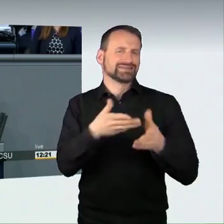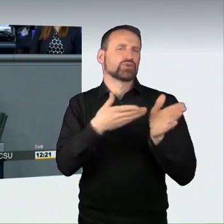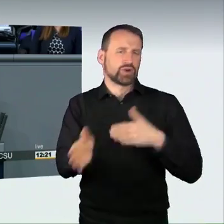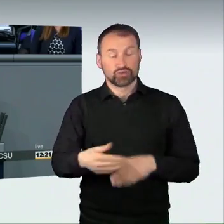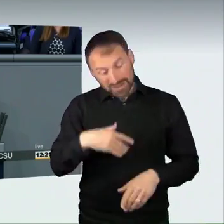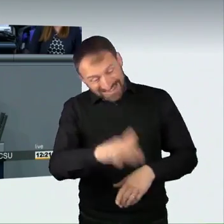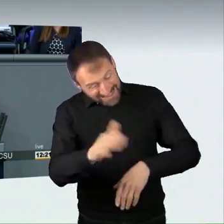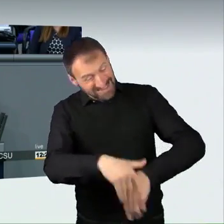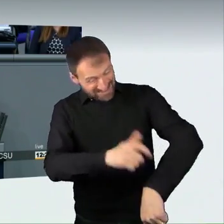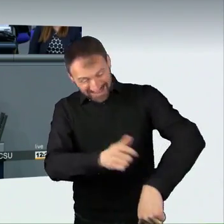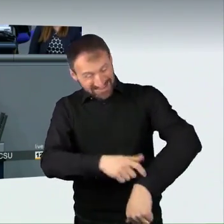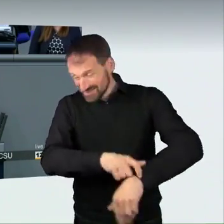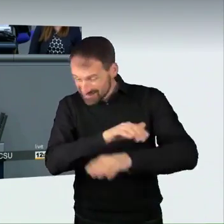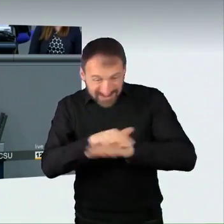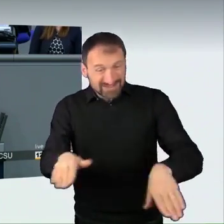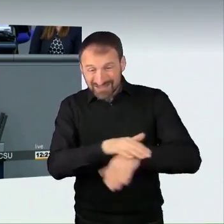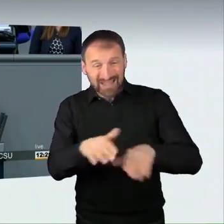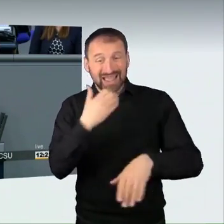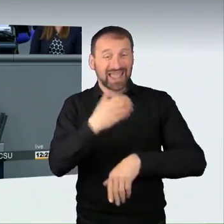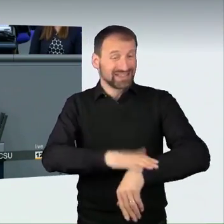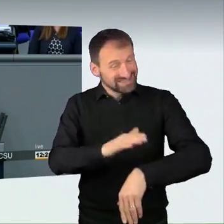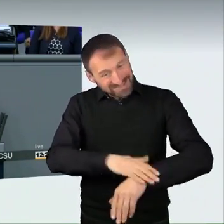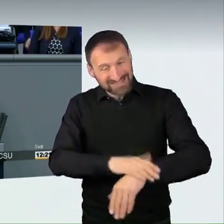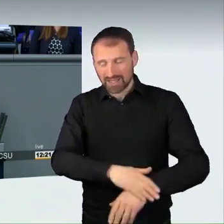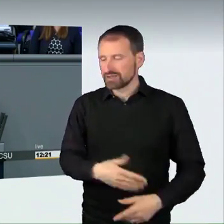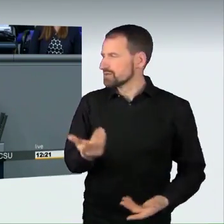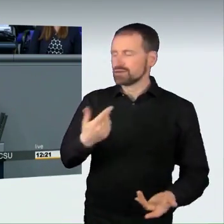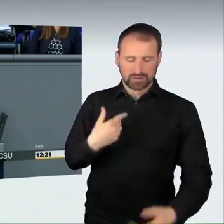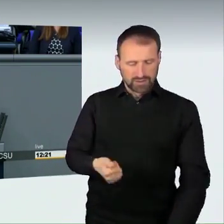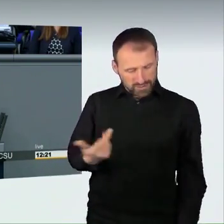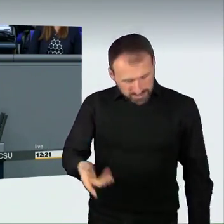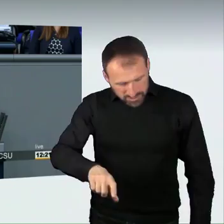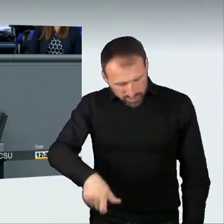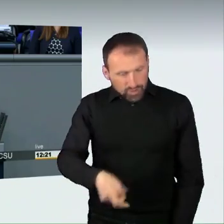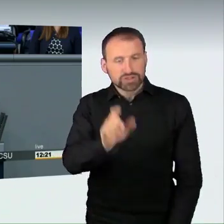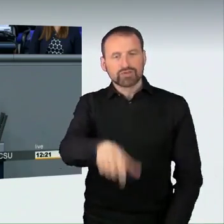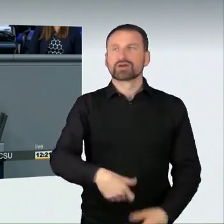dass die Mietpreisbremse funktioniert. Das tut sie in der Praxis auch. Ihre Vorschläge können wir nicht mittragen, meine Damen und Herren,